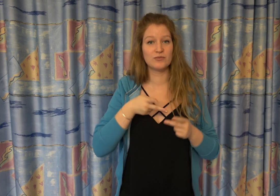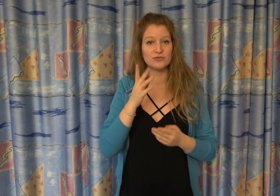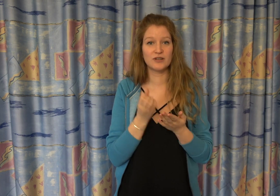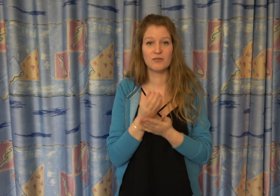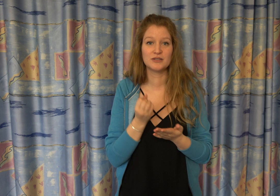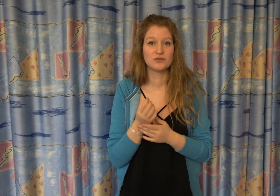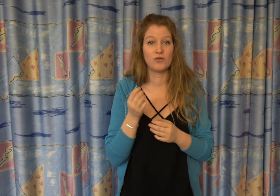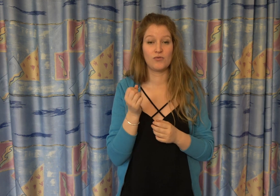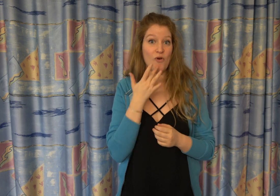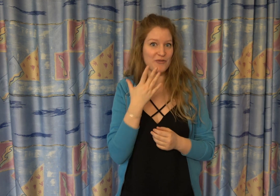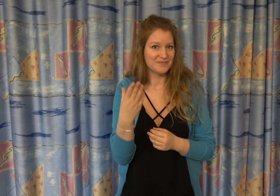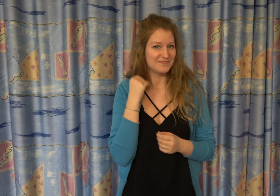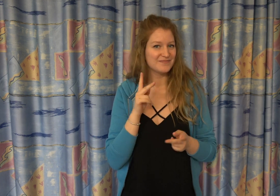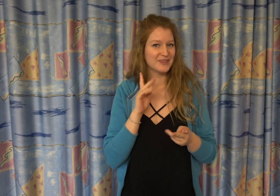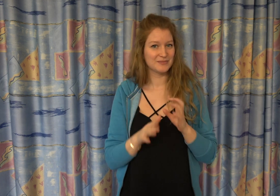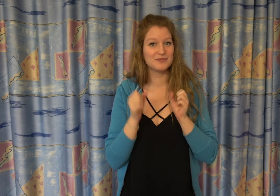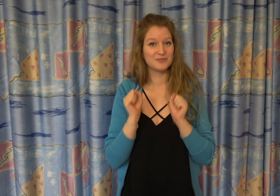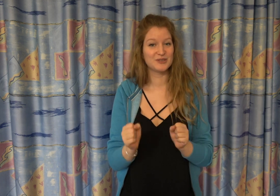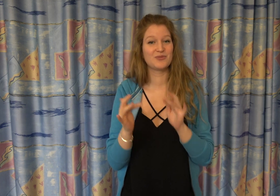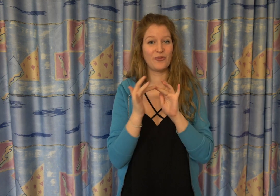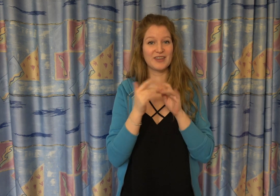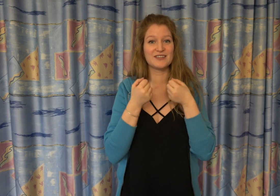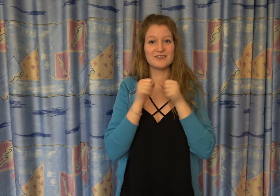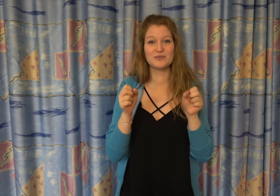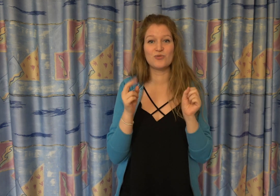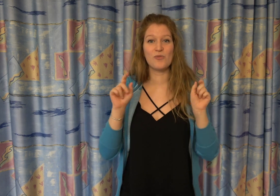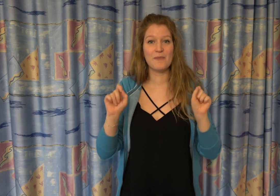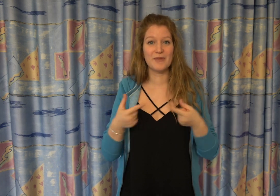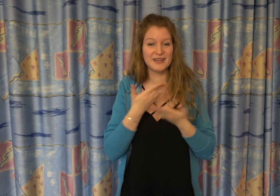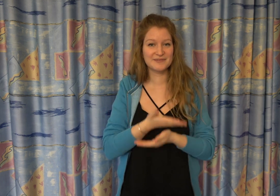si vous voulez plus d’informations ou si vous êtes intéressés d’intégrer le KAP Signes, vous pouvez nous contacter par facebook ou par mail :